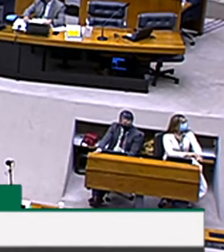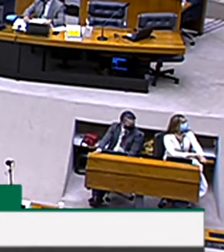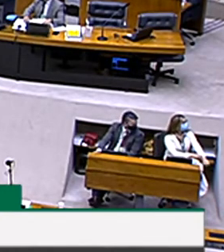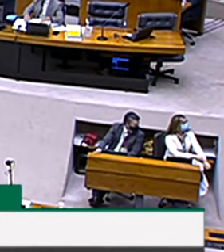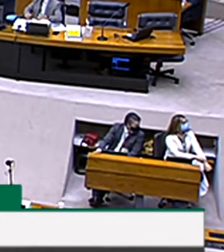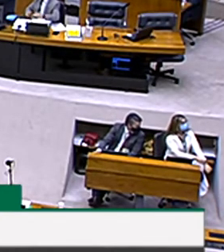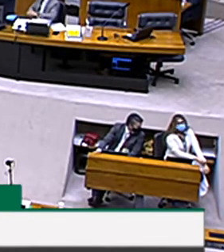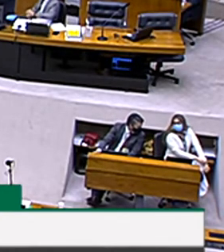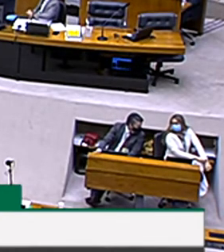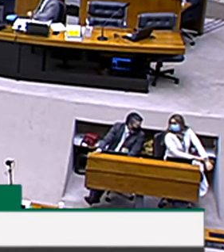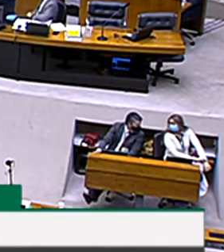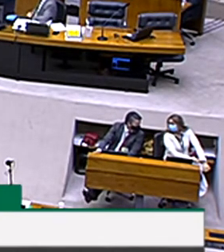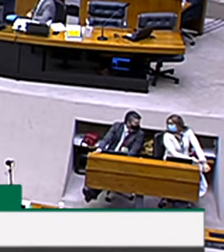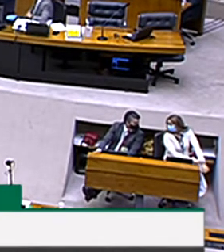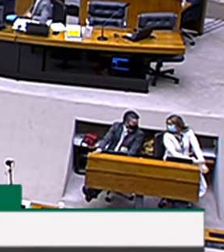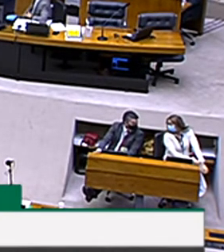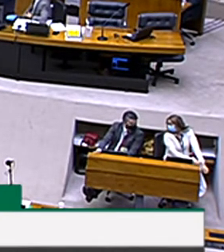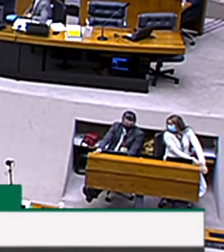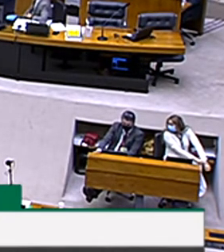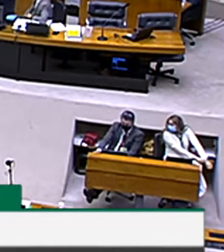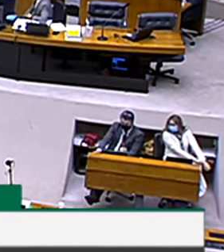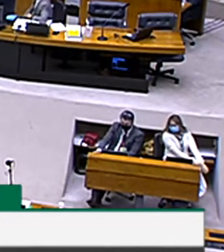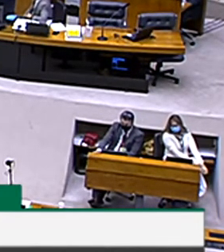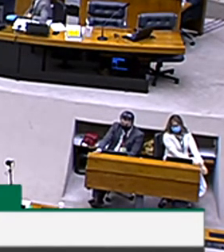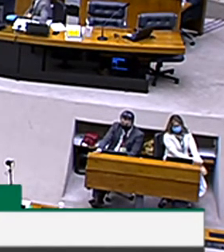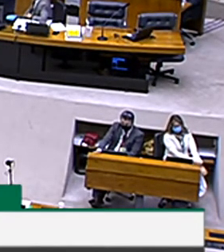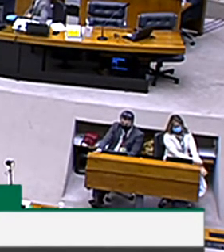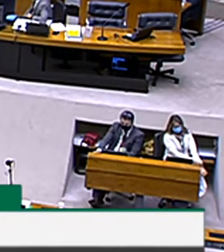PRESIDENTE. -- [DEPUTADO]: PRESIDENTE, TAMBÉM PARA JUSTIFICAR, TANTO O DEPUTADO